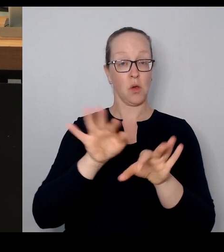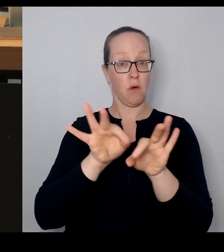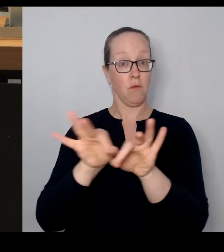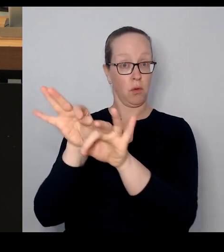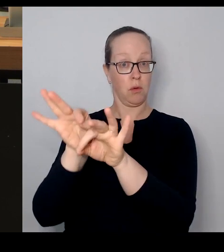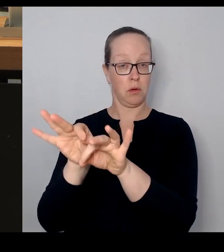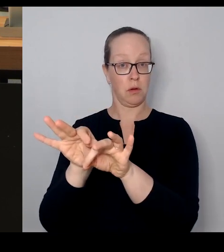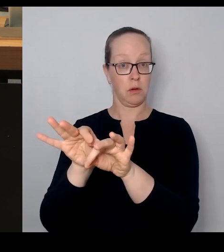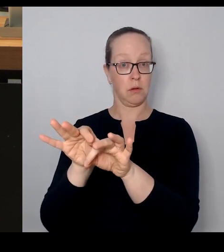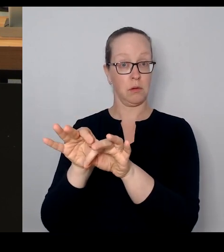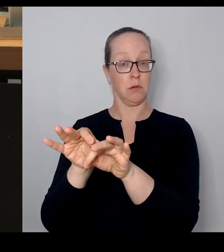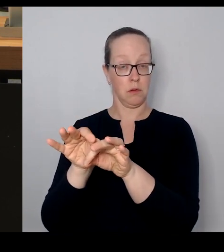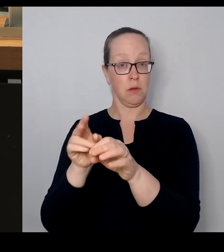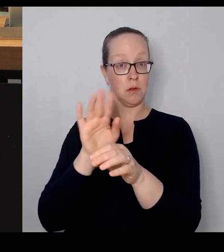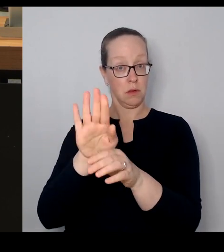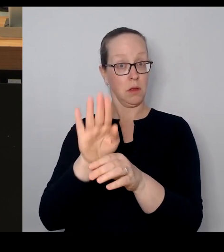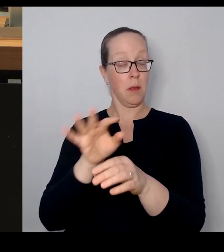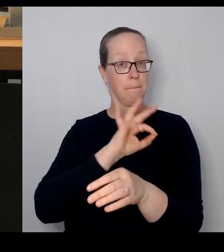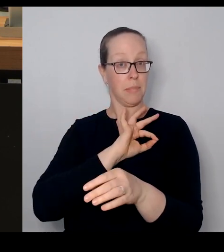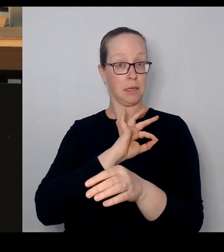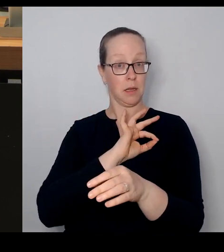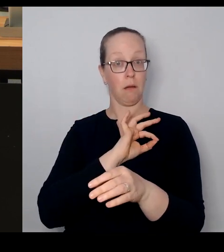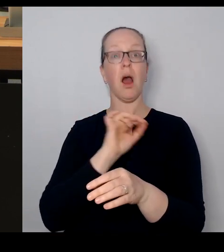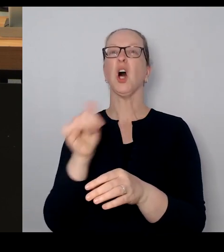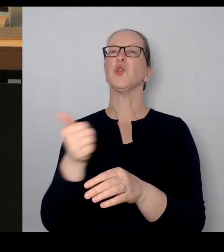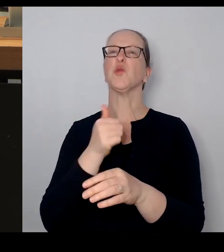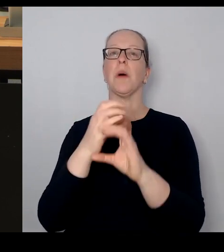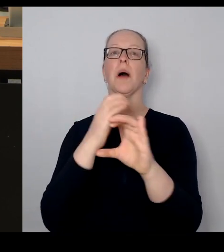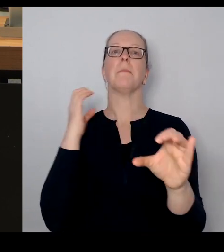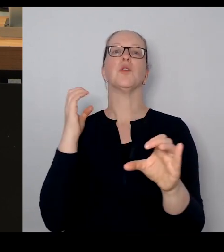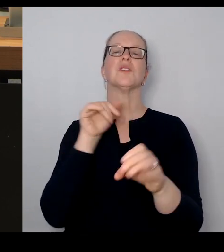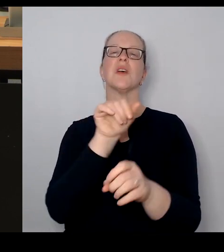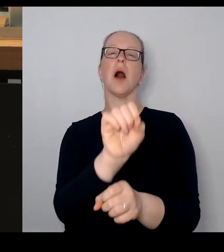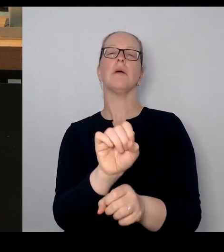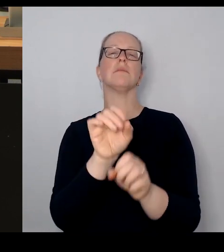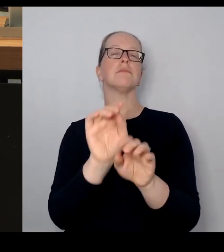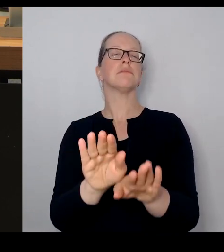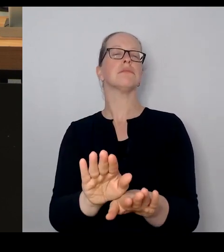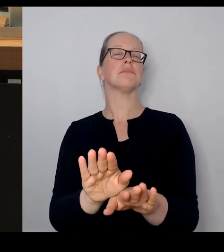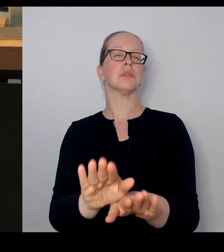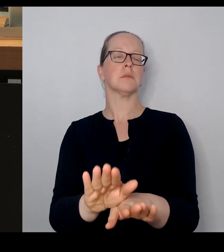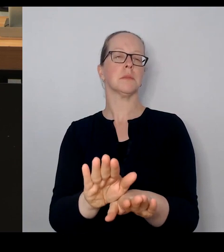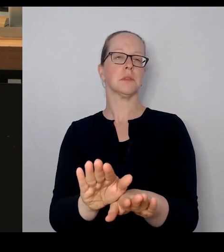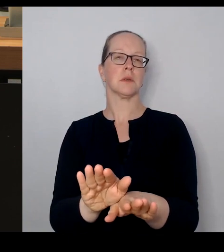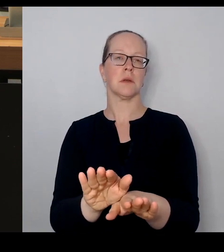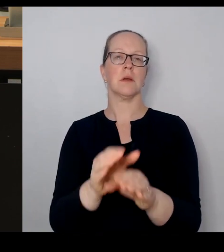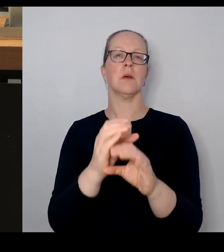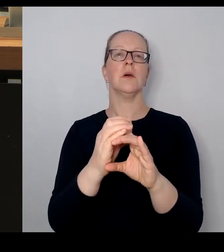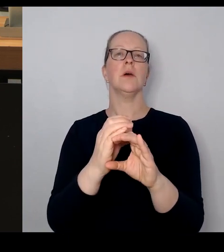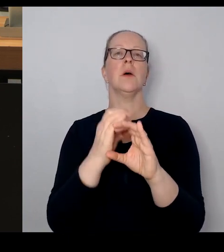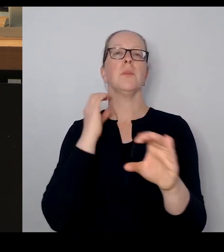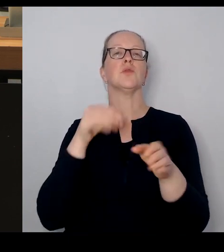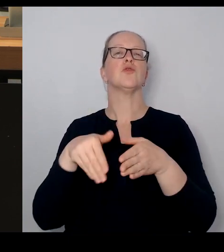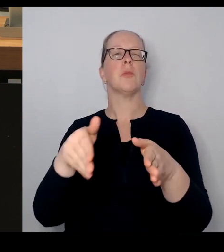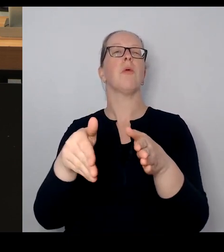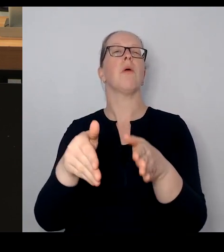Super dass wir hier keine Busspuren mehr haben. Ein Erfolg für die Bürgerinnen und Bürger. Das ist sozusagen ihre fehlende